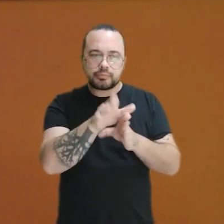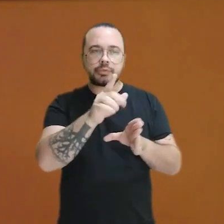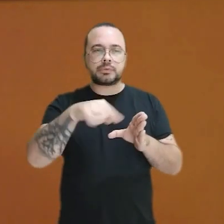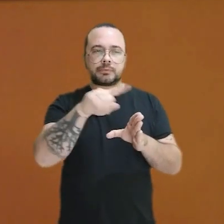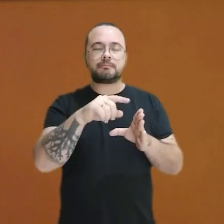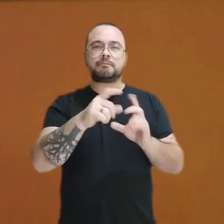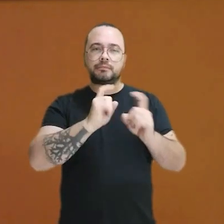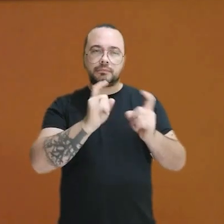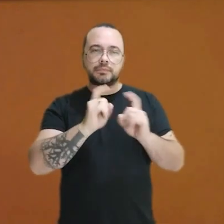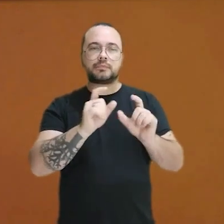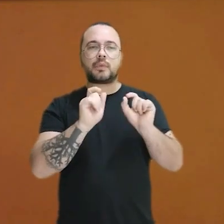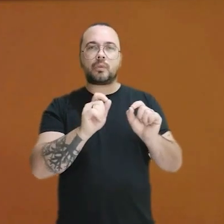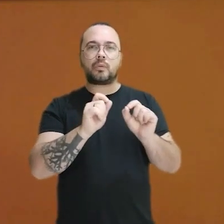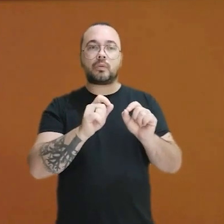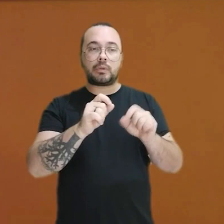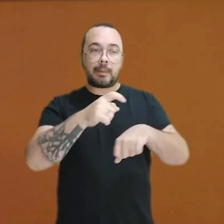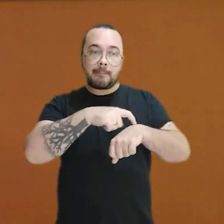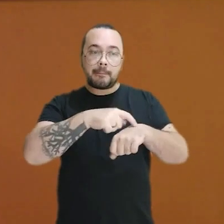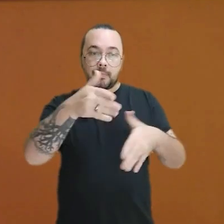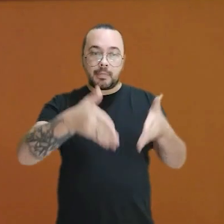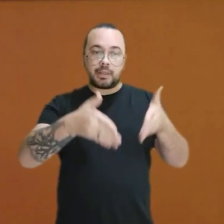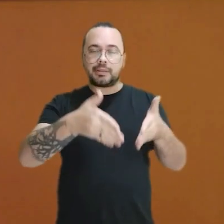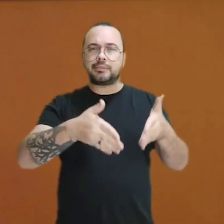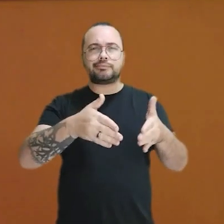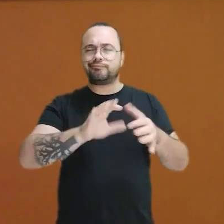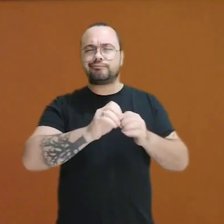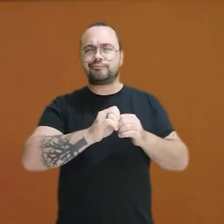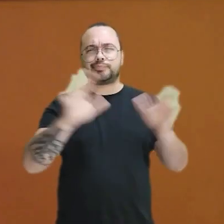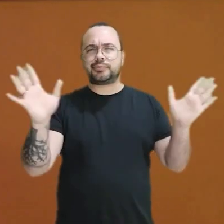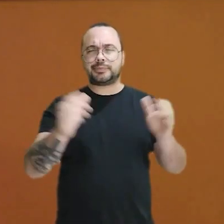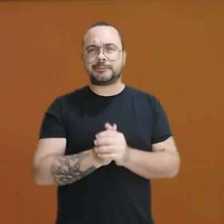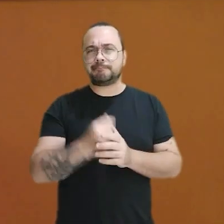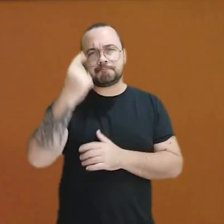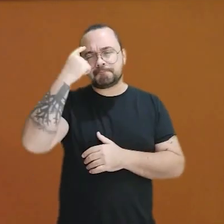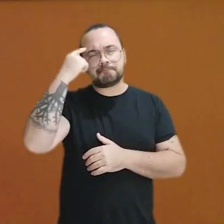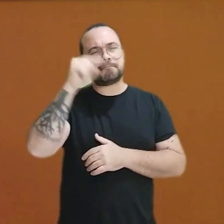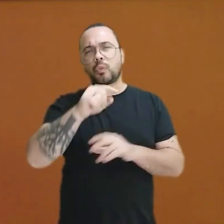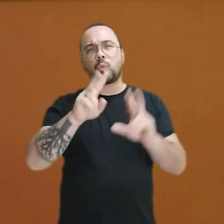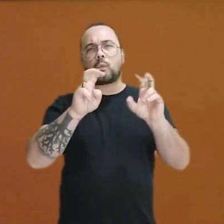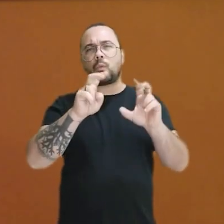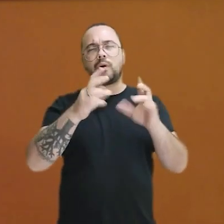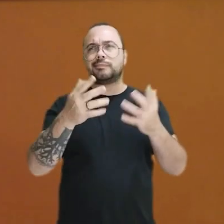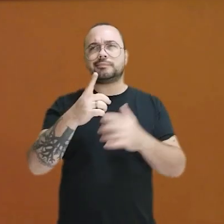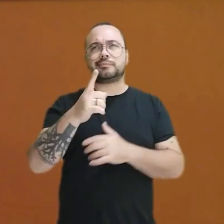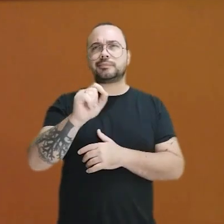que é atemporalidade, pensar nisso, pensar num tema que daqui 10, 20 anos,